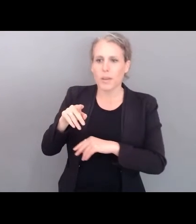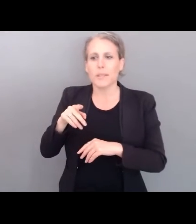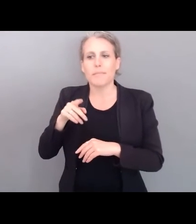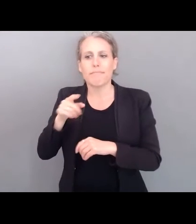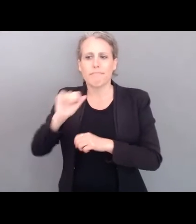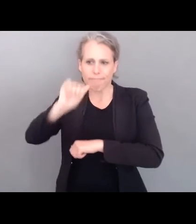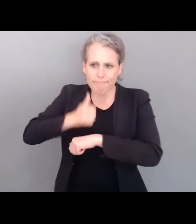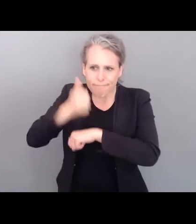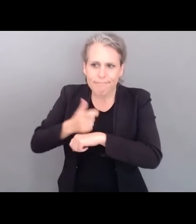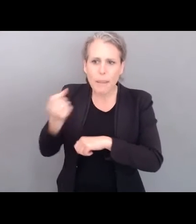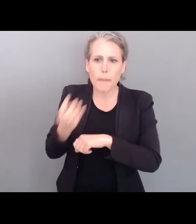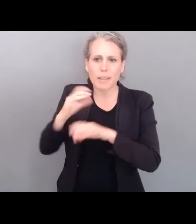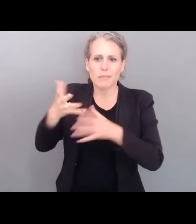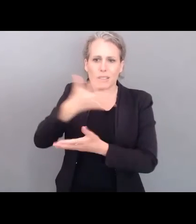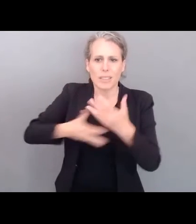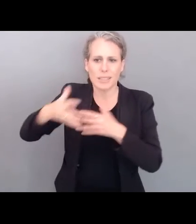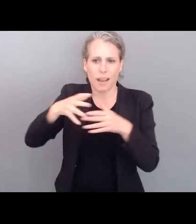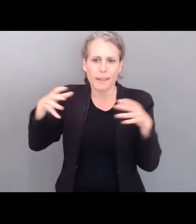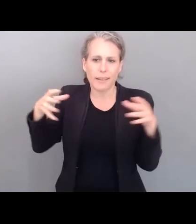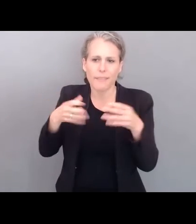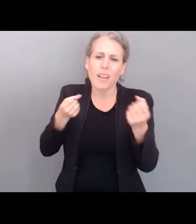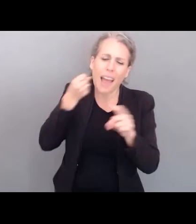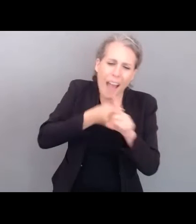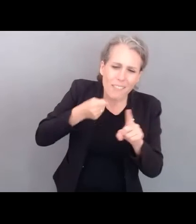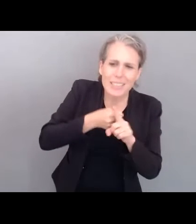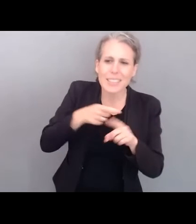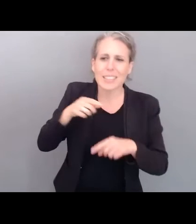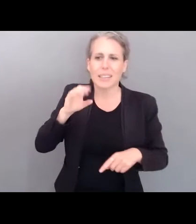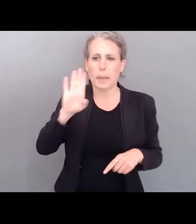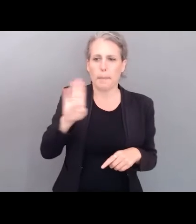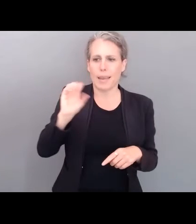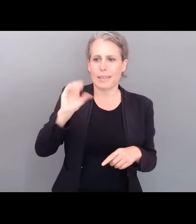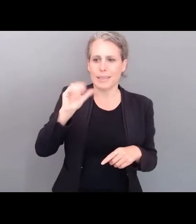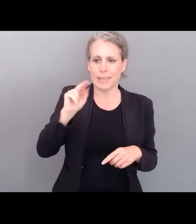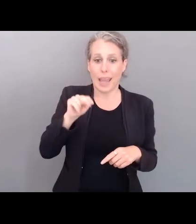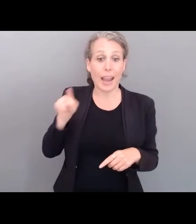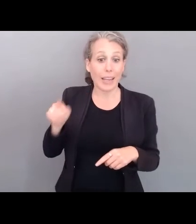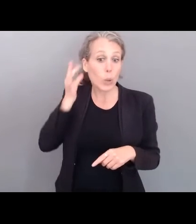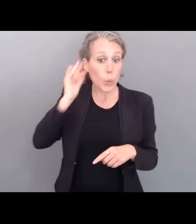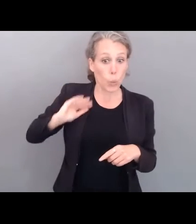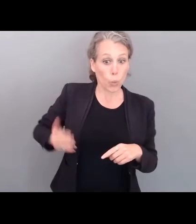Entonces, nuestras investigadoras son Salma ba hu, fundadora de la sociedad de Bangladesh para el